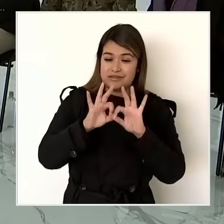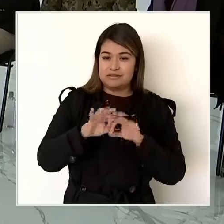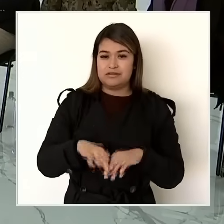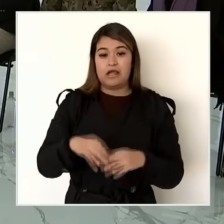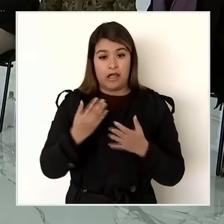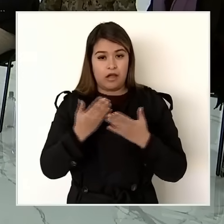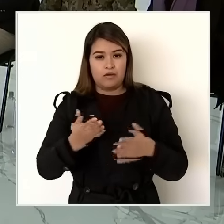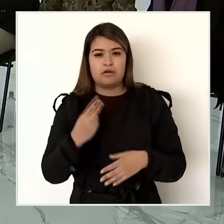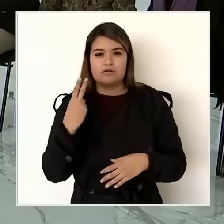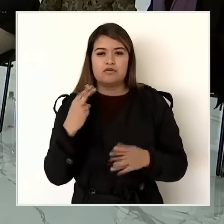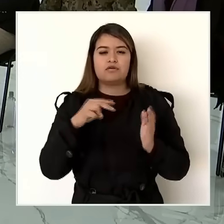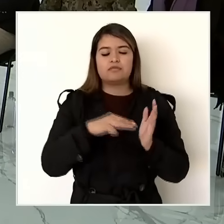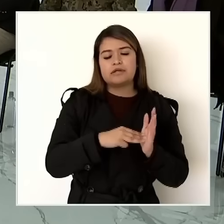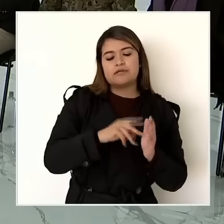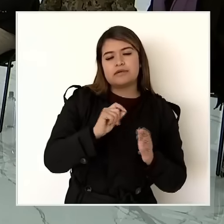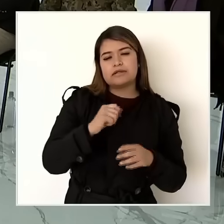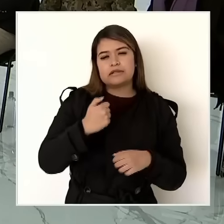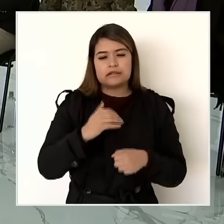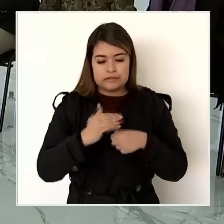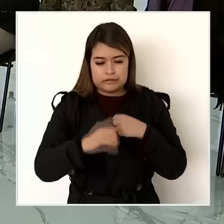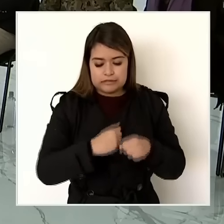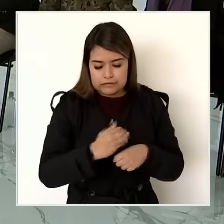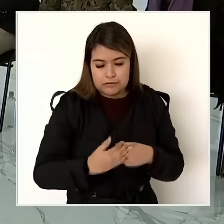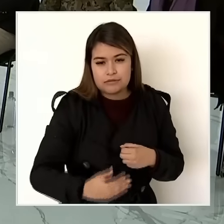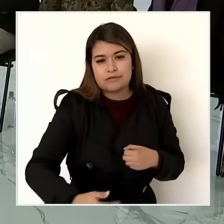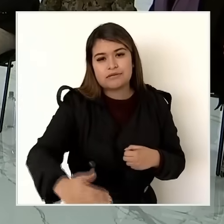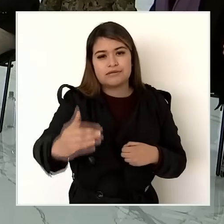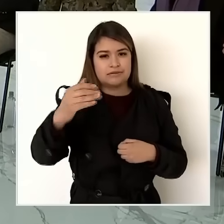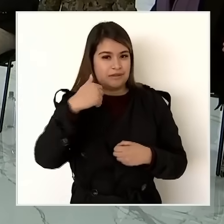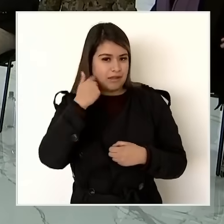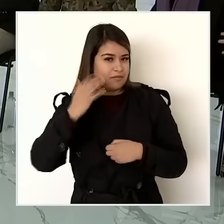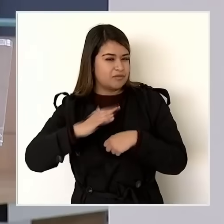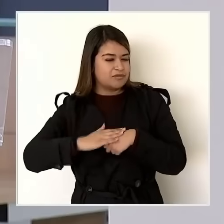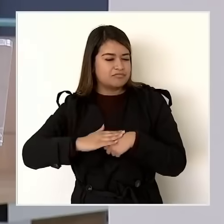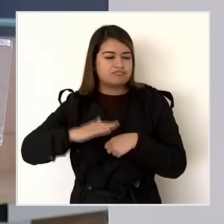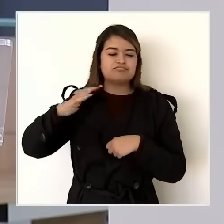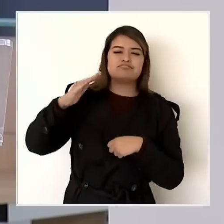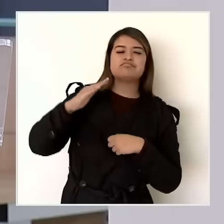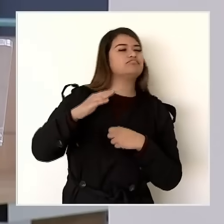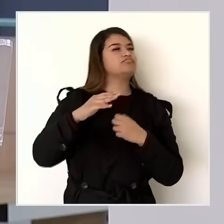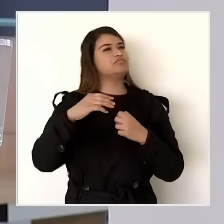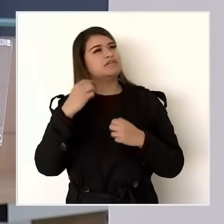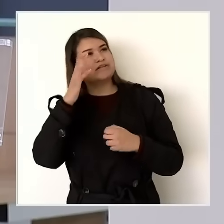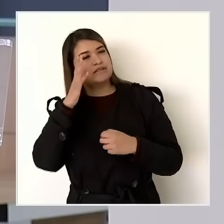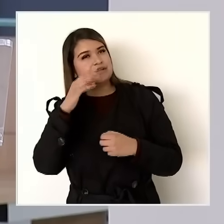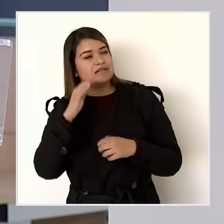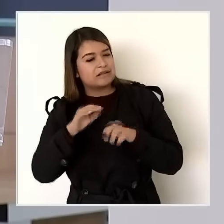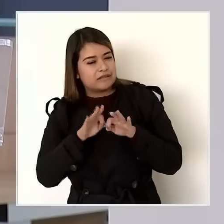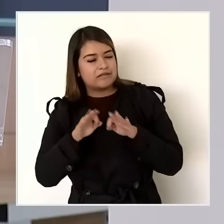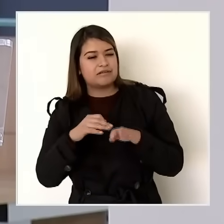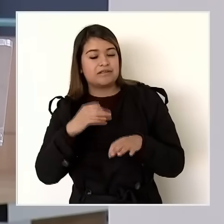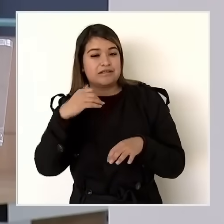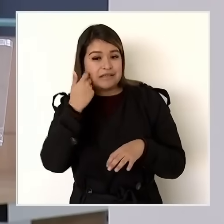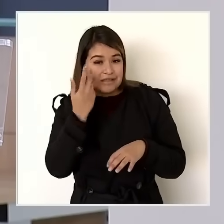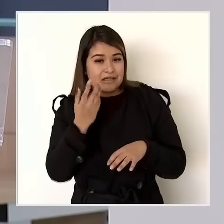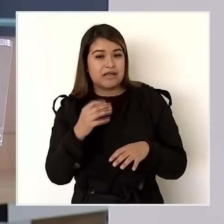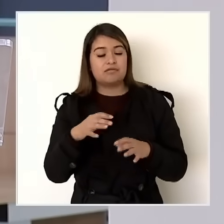por otros 250,000 millones de pesos adicionales, es decir, llegar a 1,500,000 millones de pesos